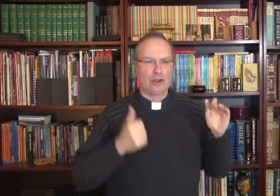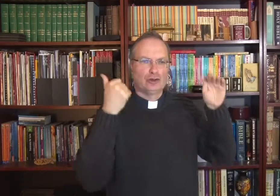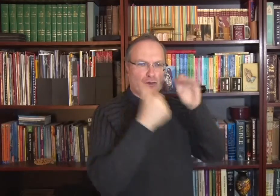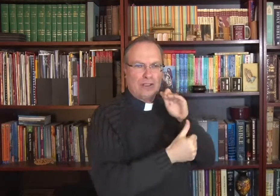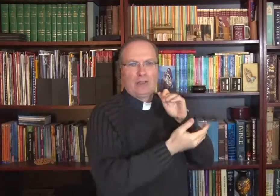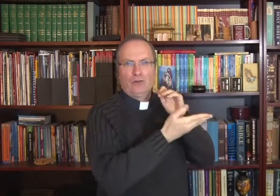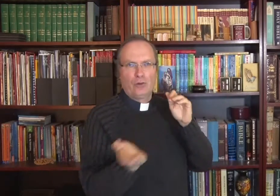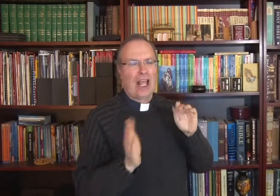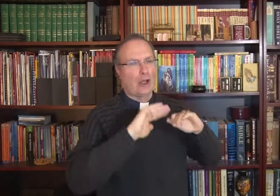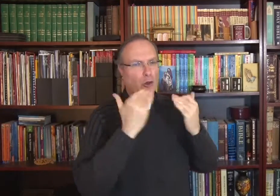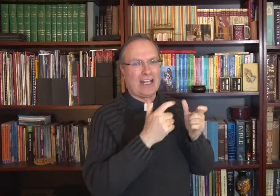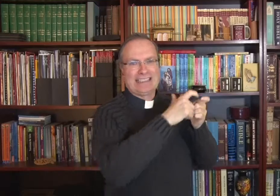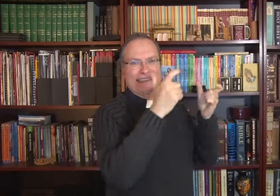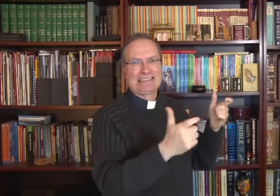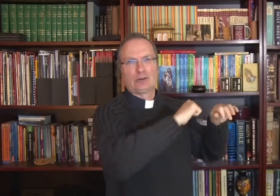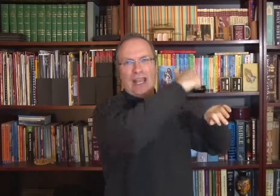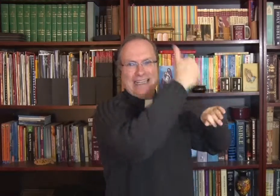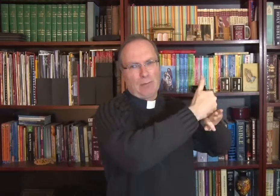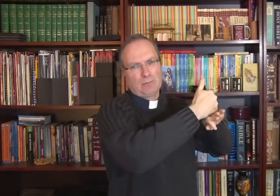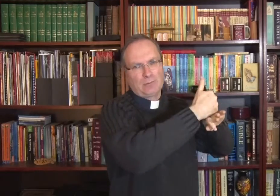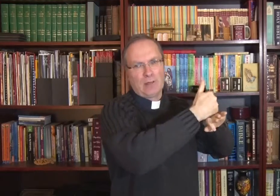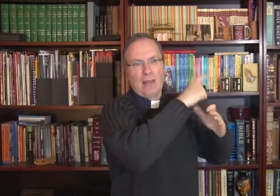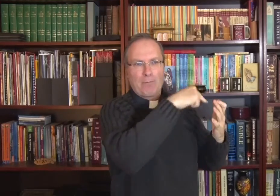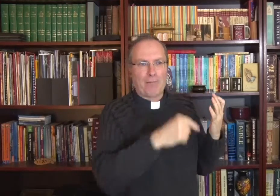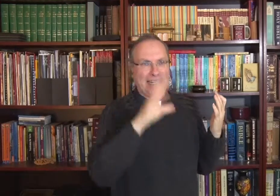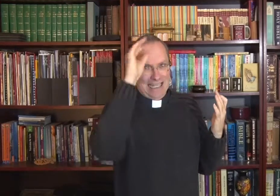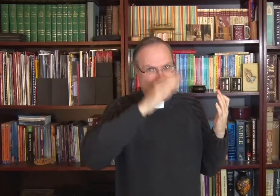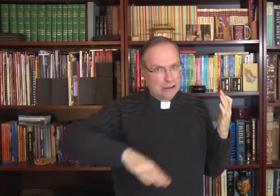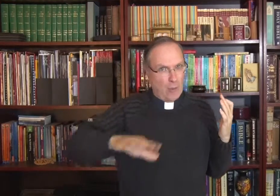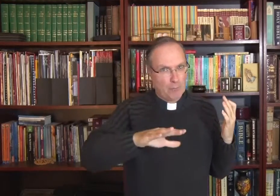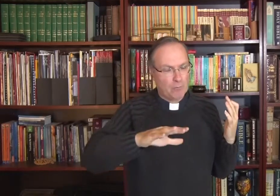soumettez-vous à toutes les institutions établies parmi les hommes: